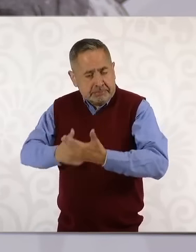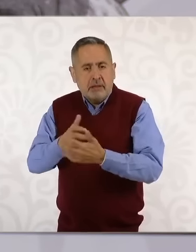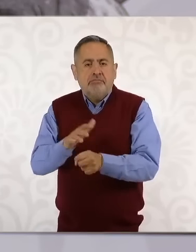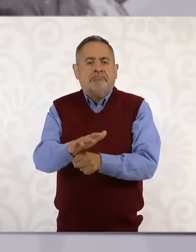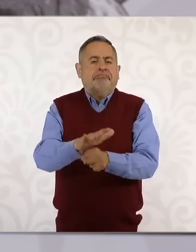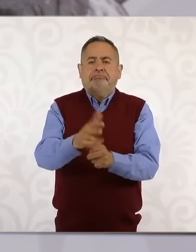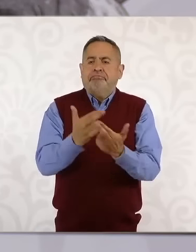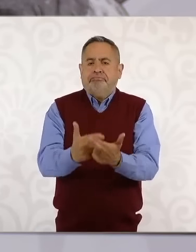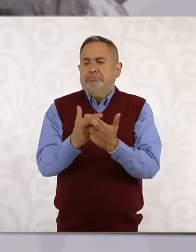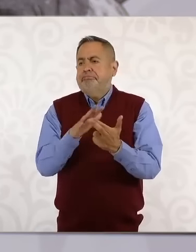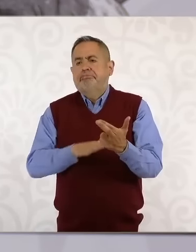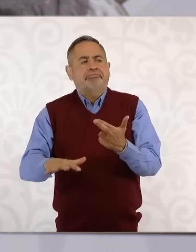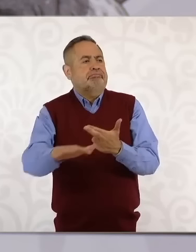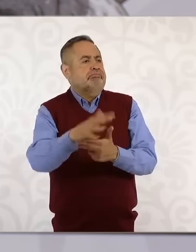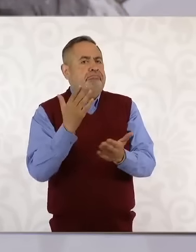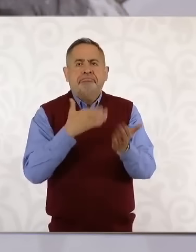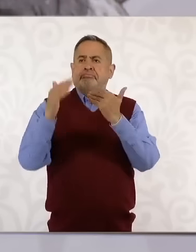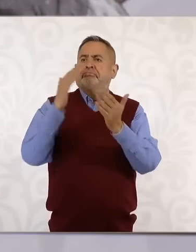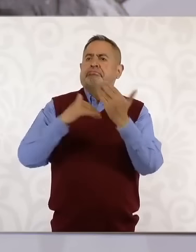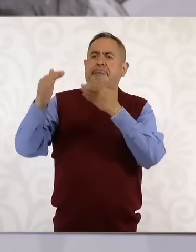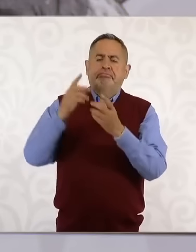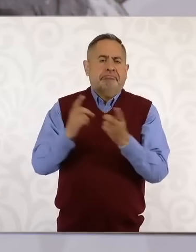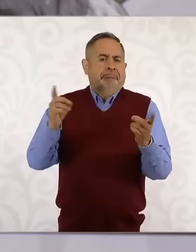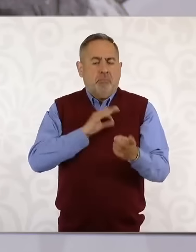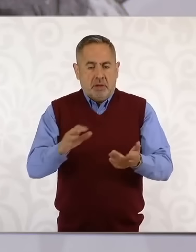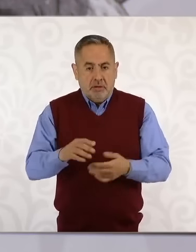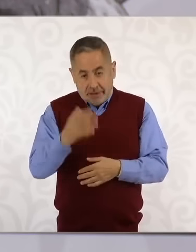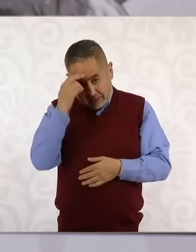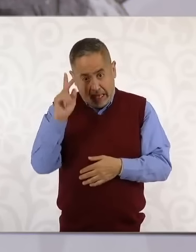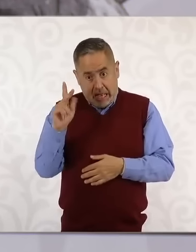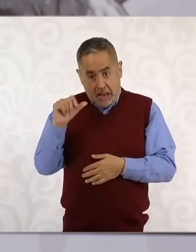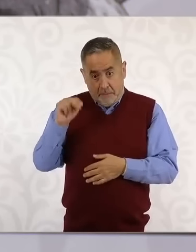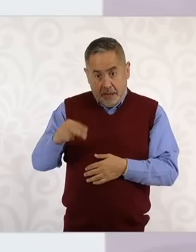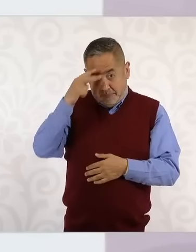país y el plan México pues requiere energía. Si queremos producir más en México, pues necesitamos